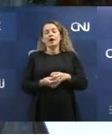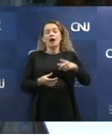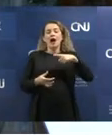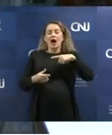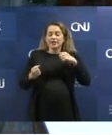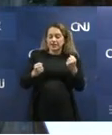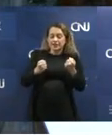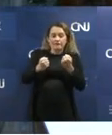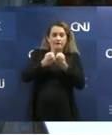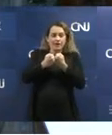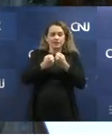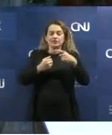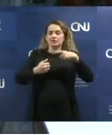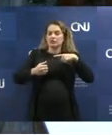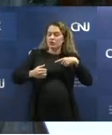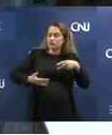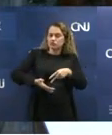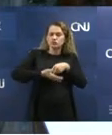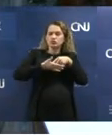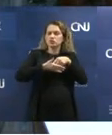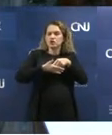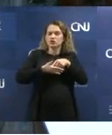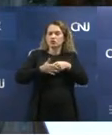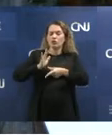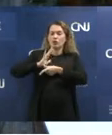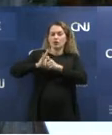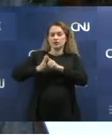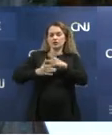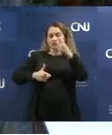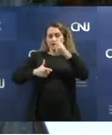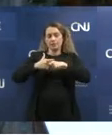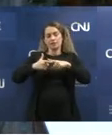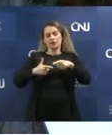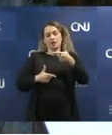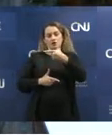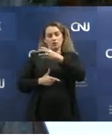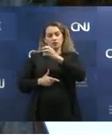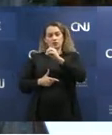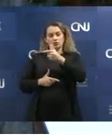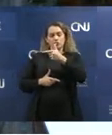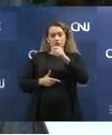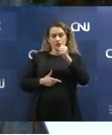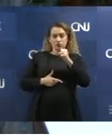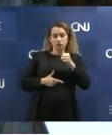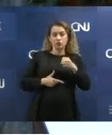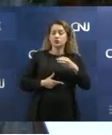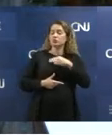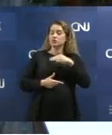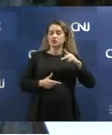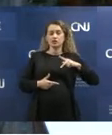Para ela, pelo menos a metade de 2018. O Ministério Público também não atuou pelo mesmo, não requereu nada em relação a isso